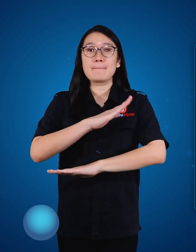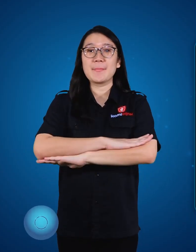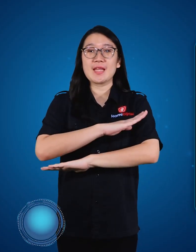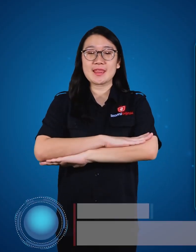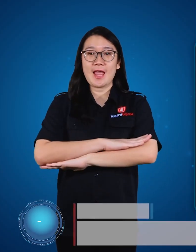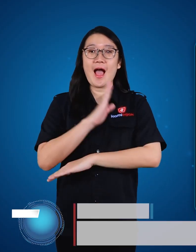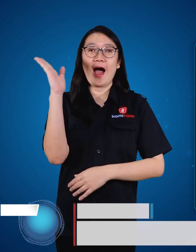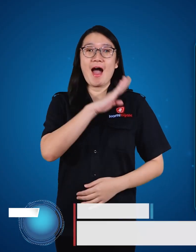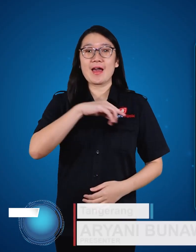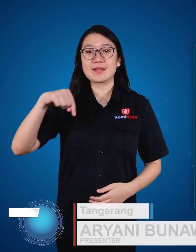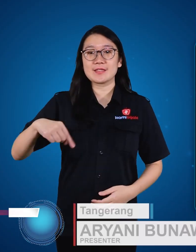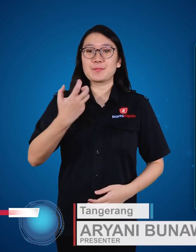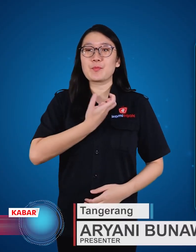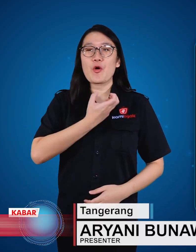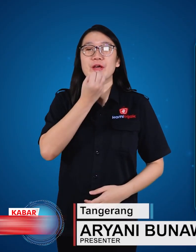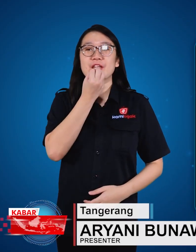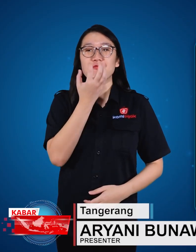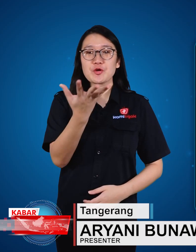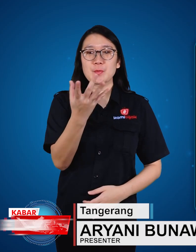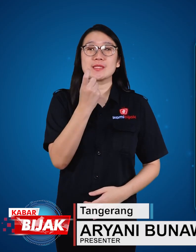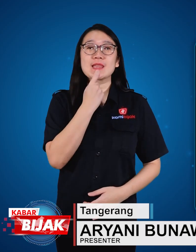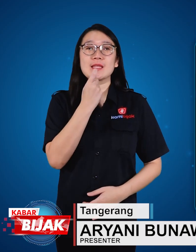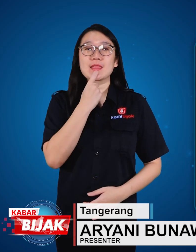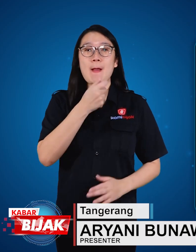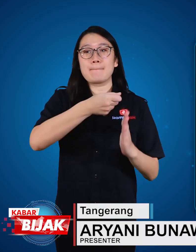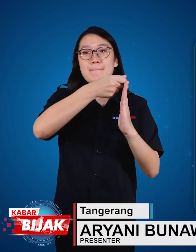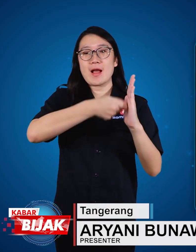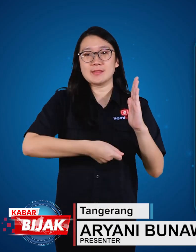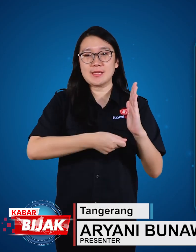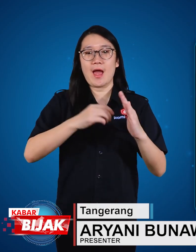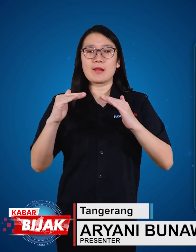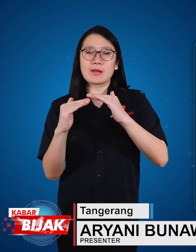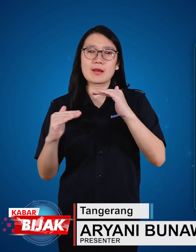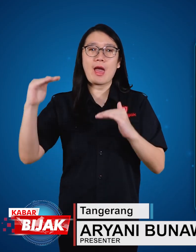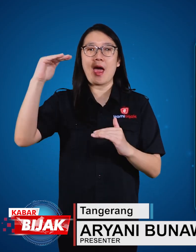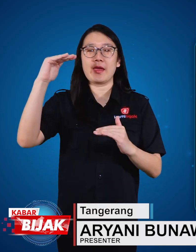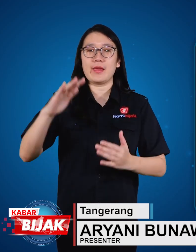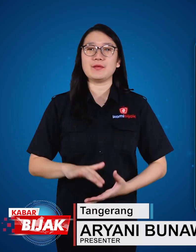Berita hari ini, saya mau menyampaikan tentang kenaikan pajak.